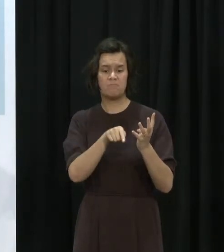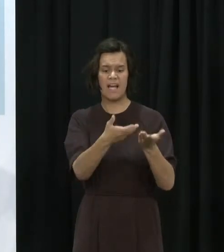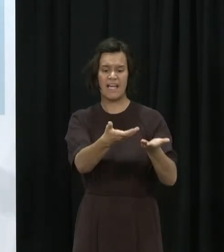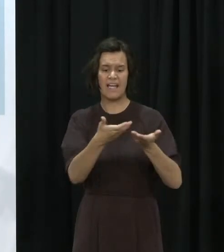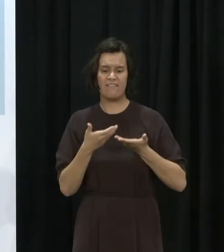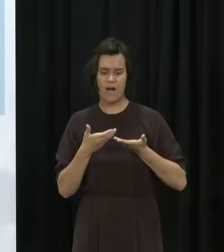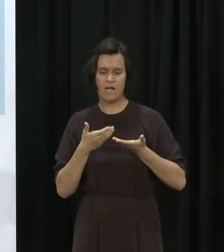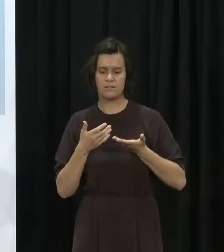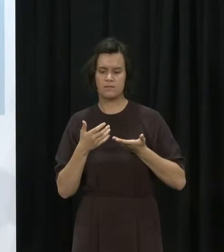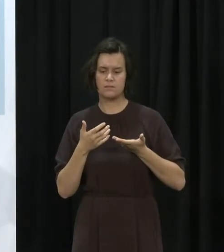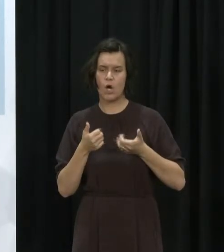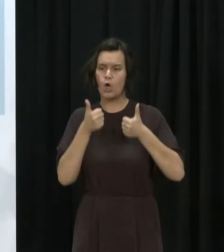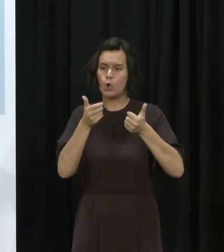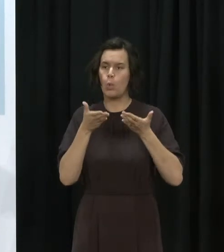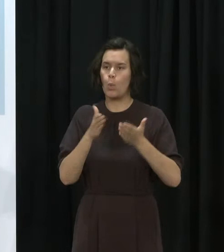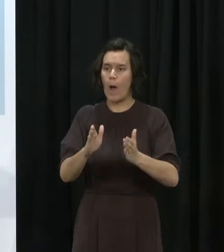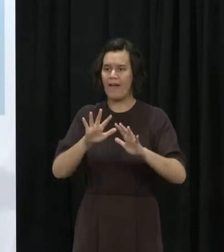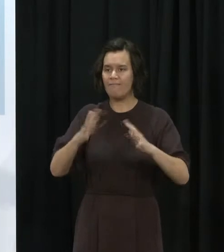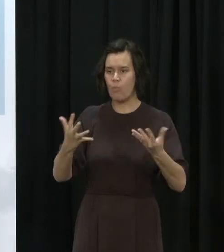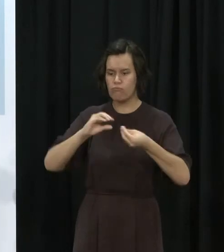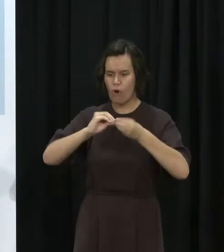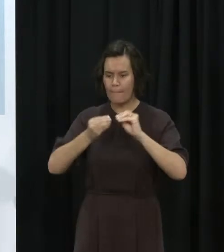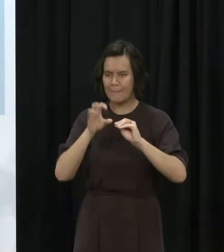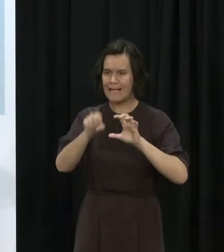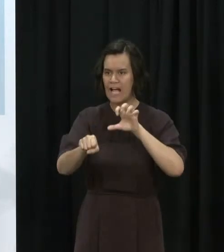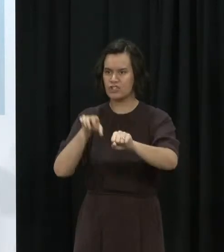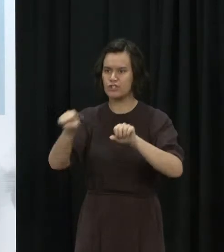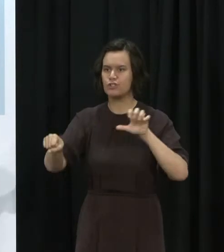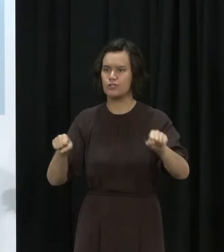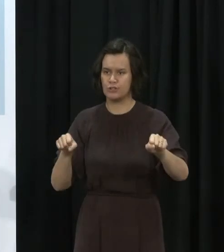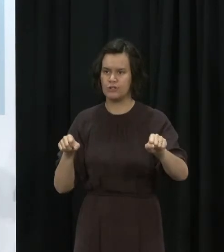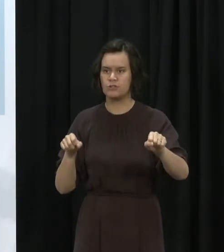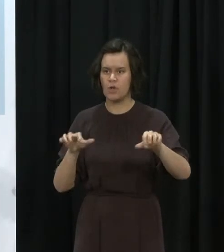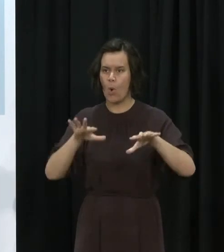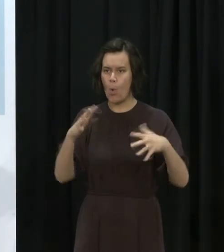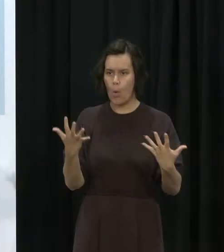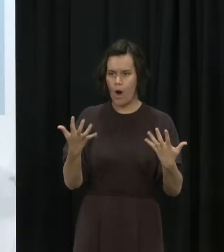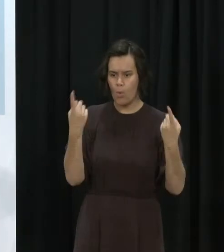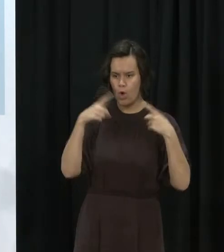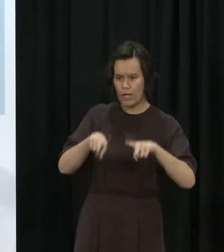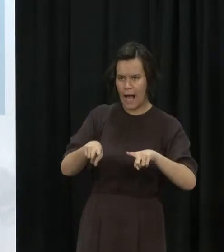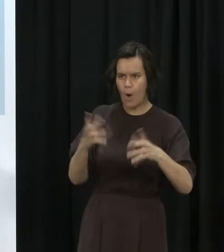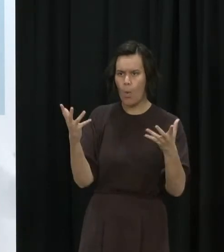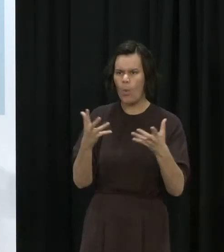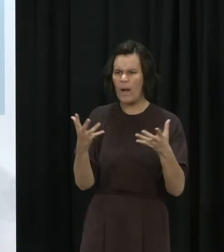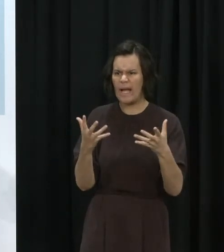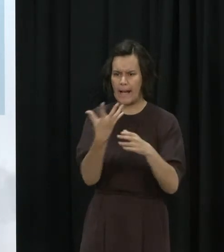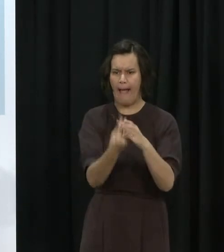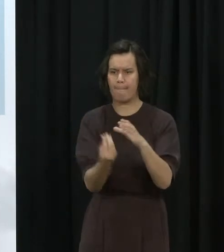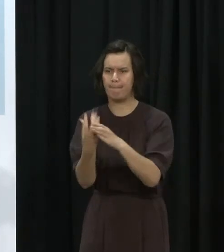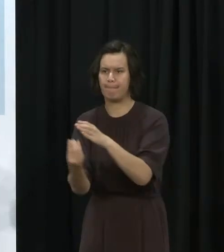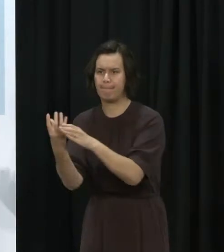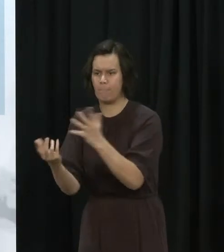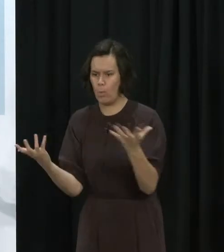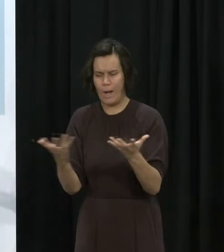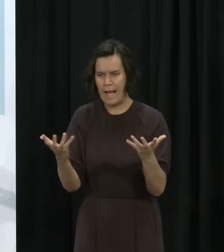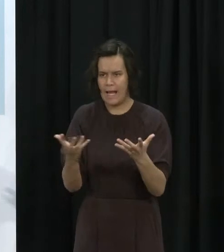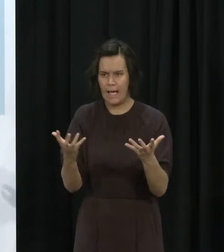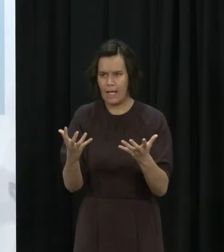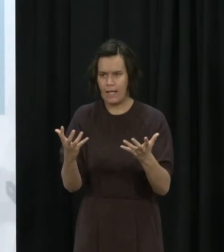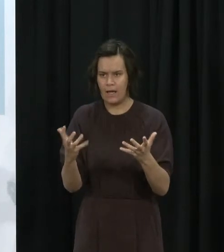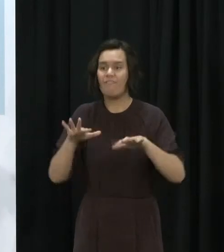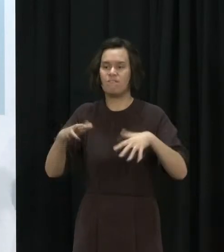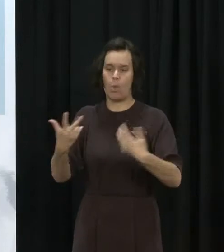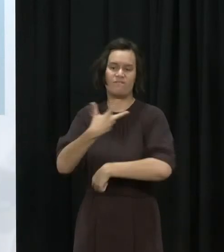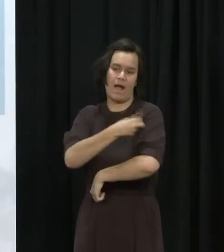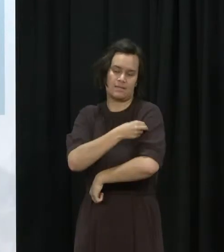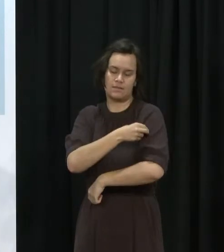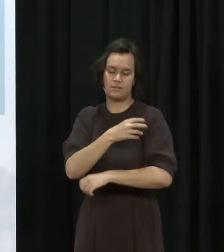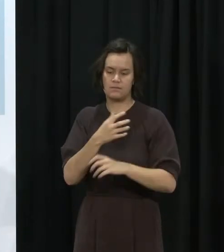tohu moata. Ki taku whakaaro ko